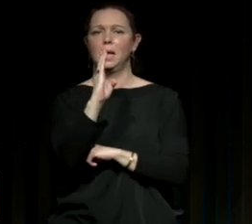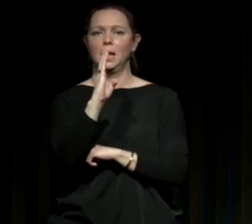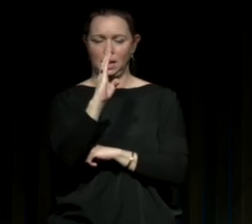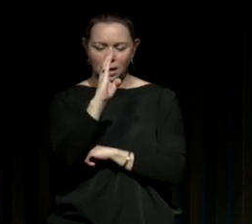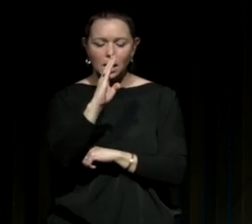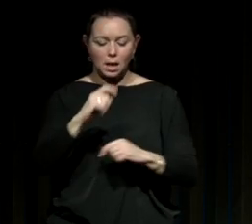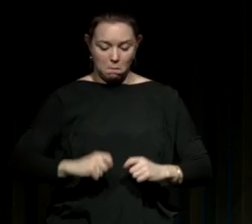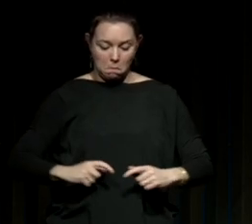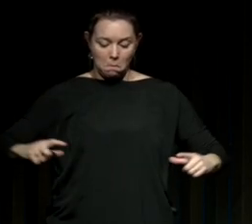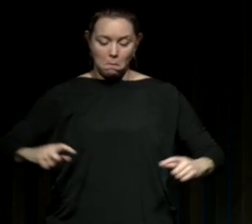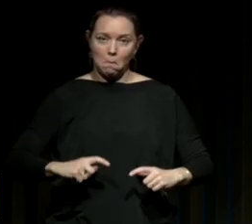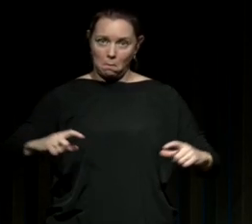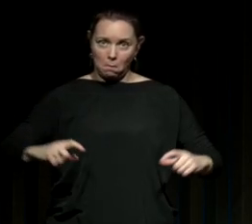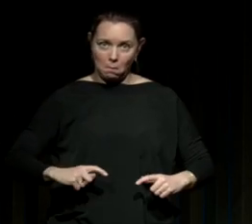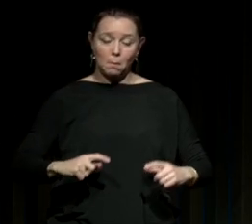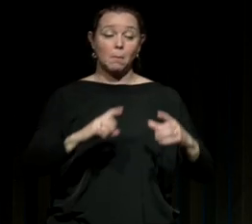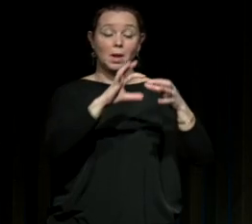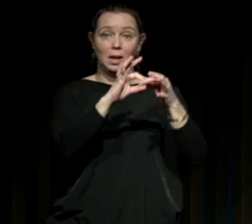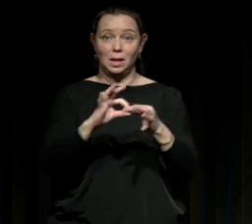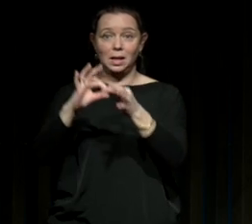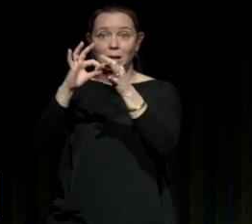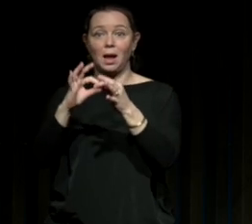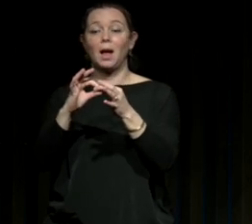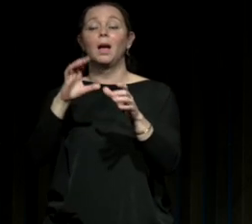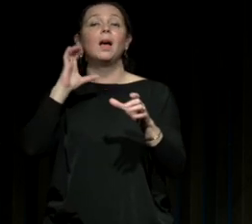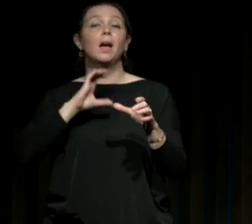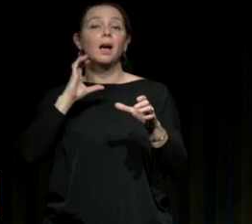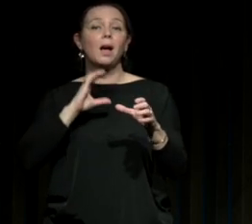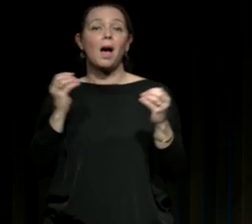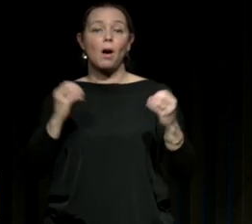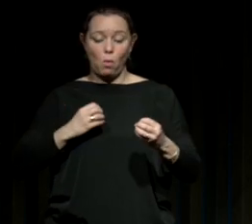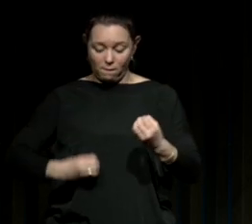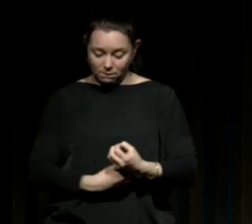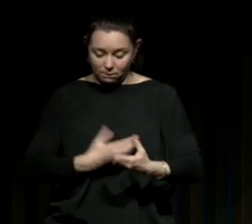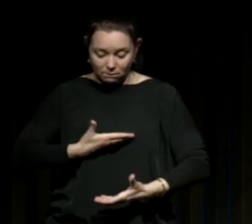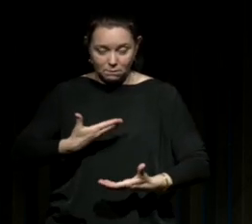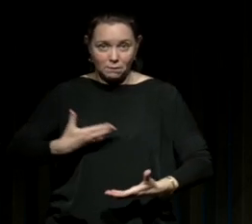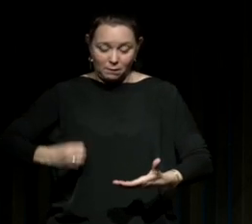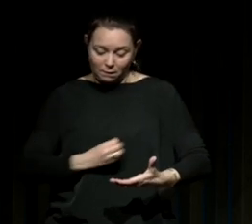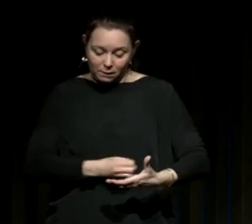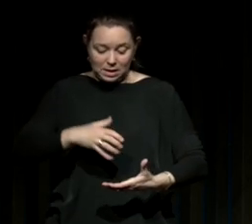bien même corrélée aux tissus adipeux viscéral ce tissu adipeux qui donne des complications cardio